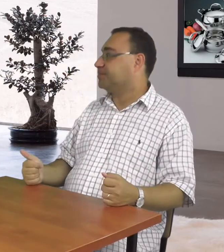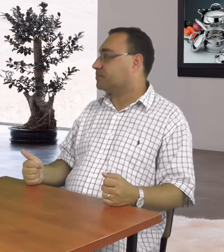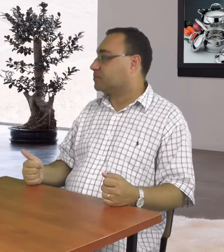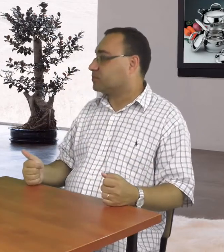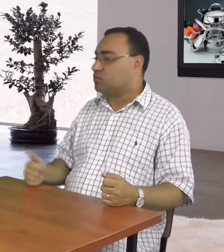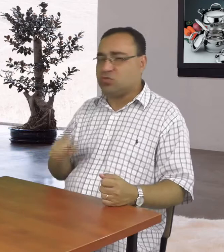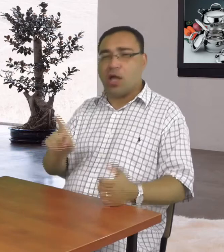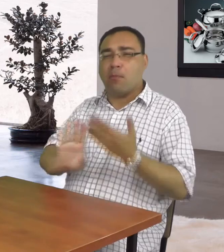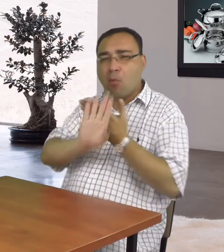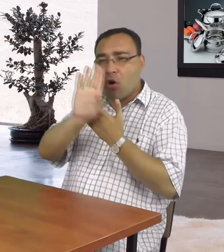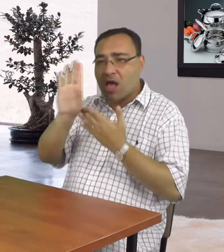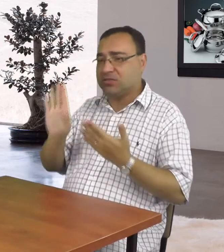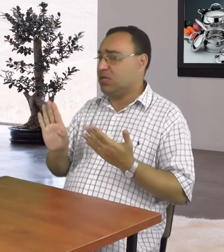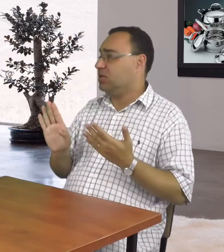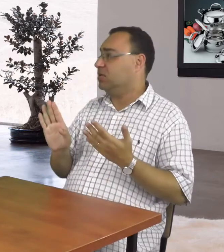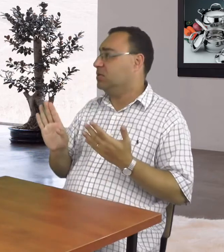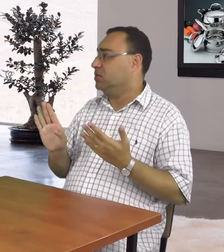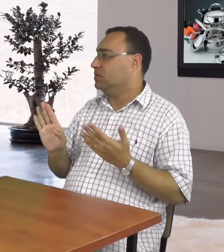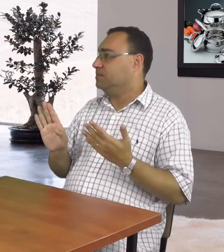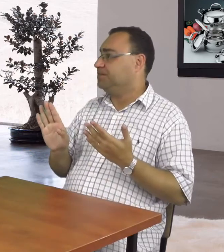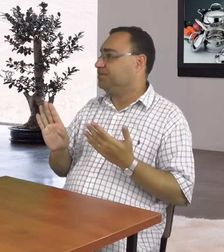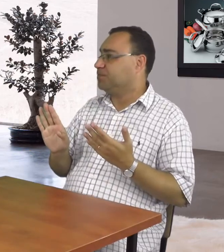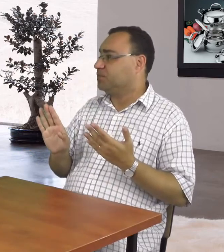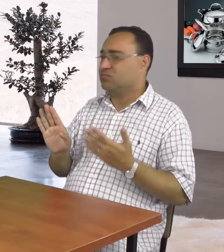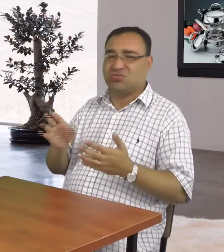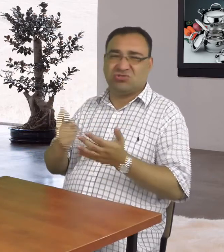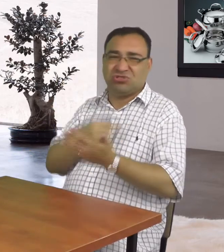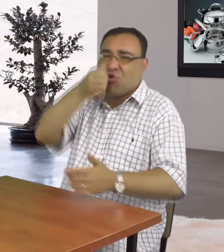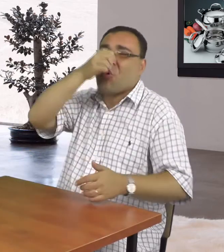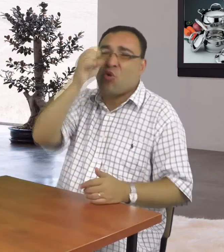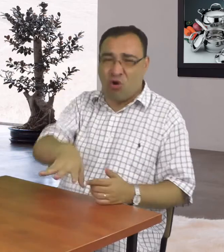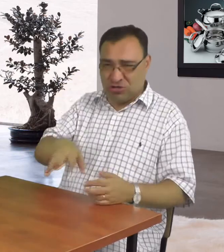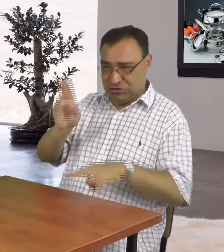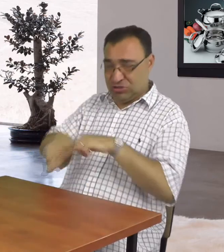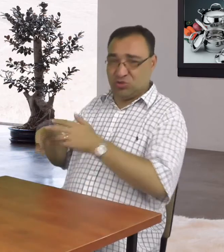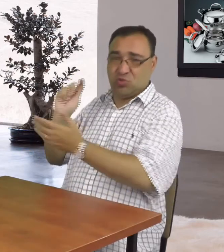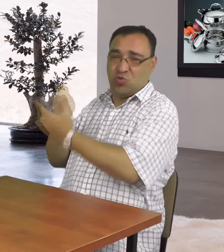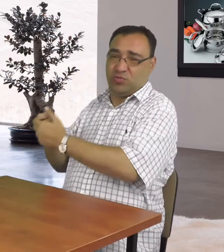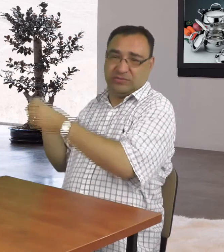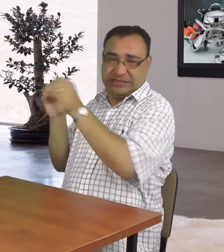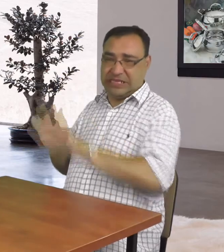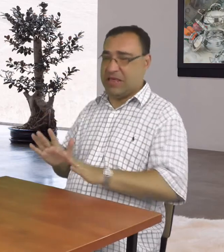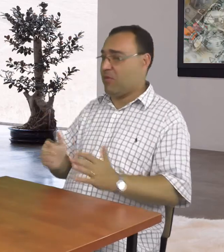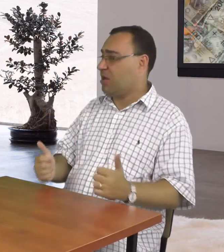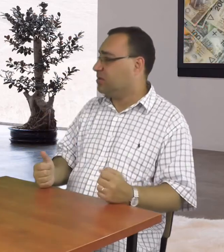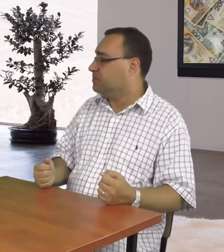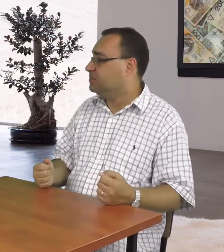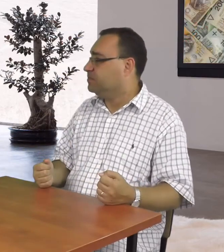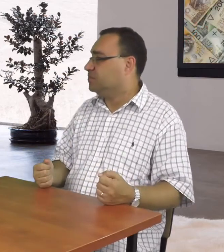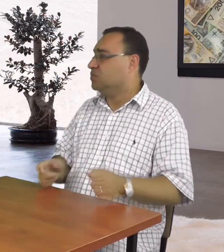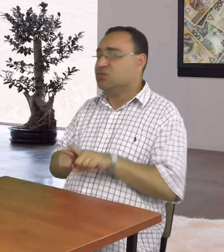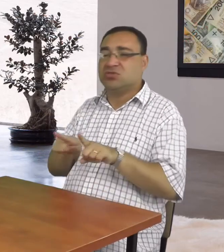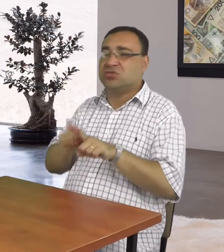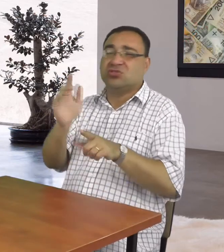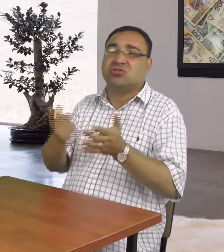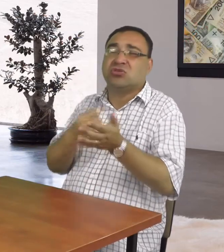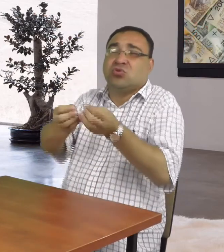Towary na tego typu pokazach są zarówno gorszej jakości które kupujemy w sklepach jak również o wiele droższe